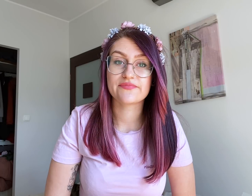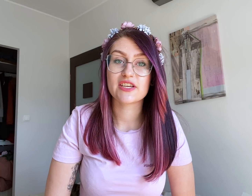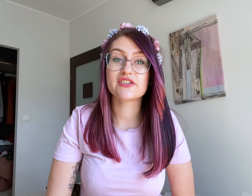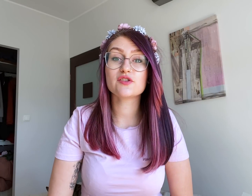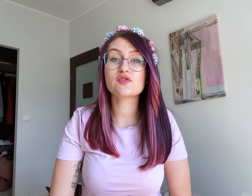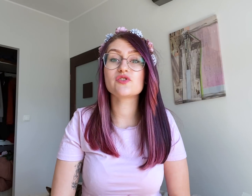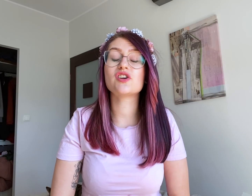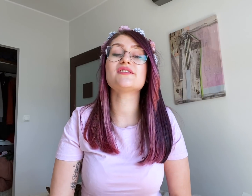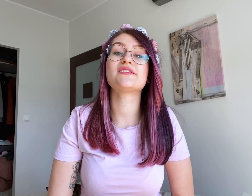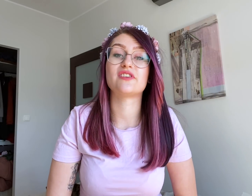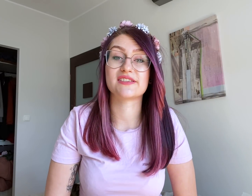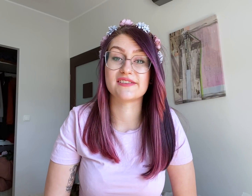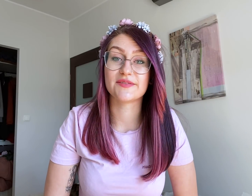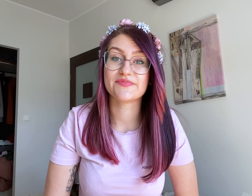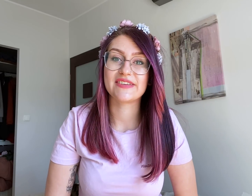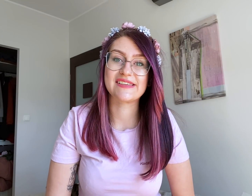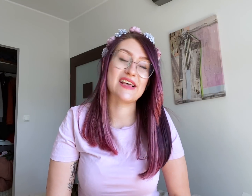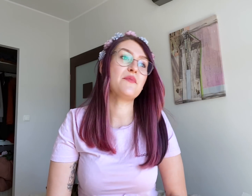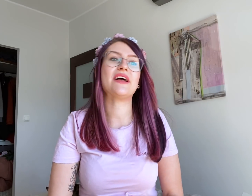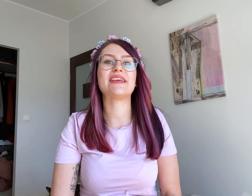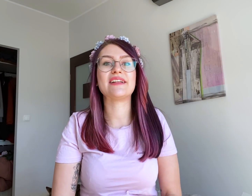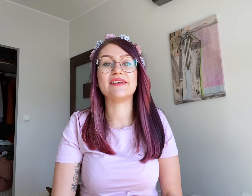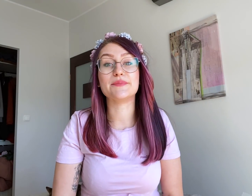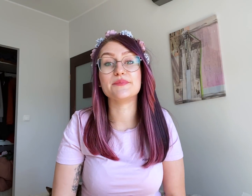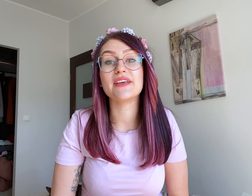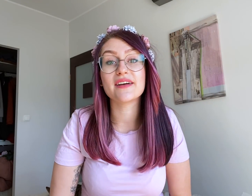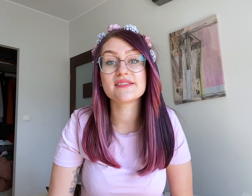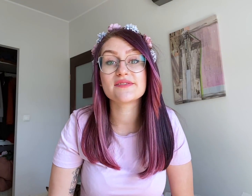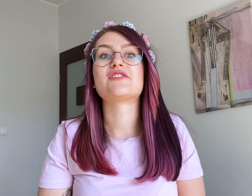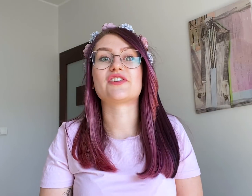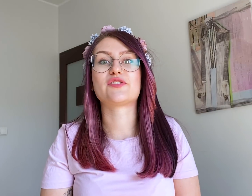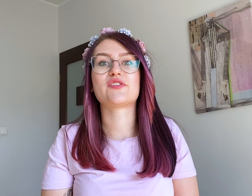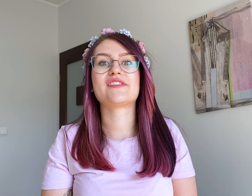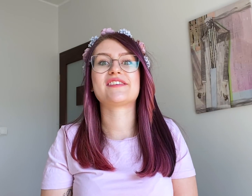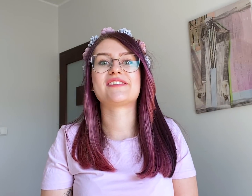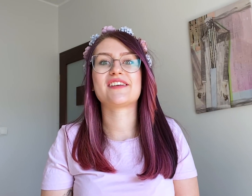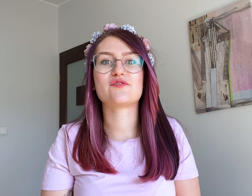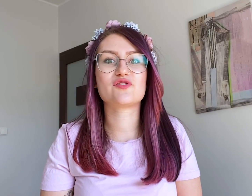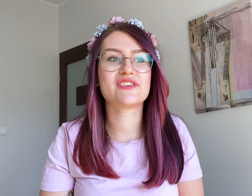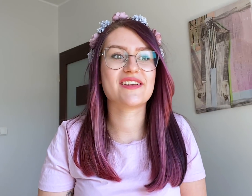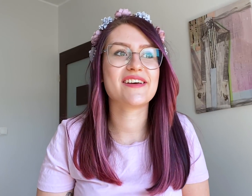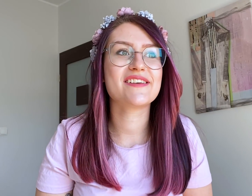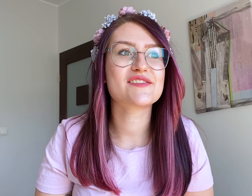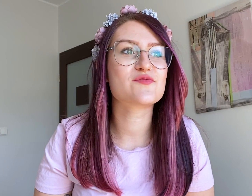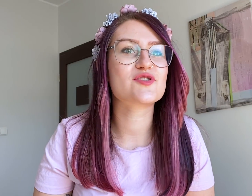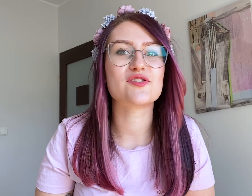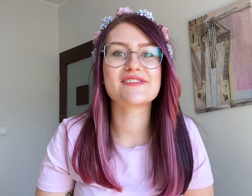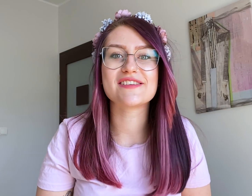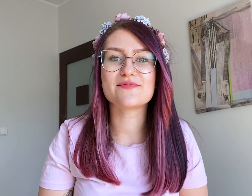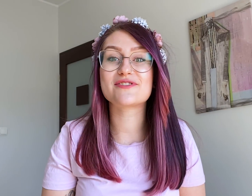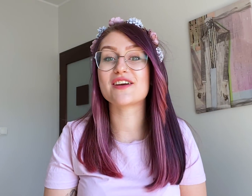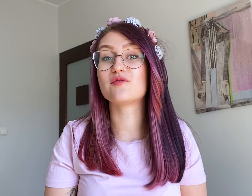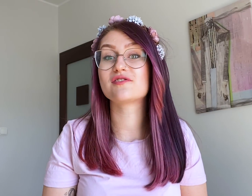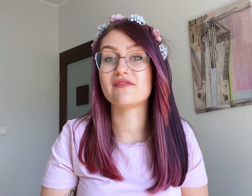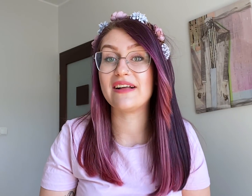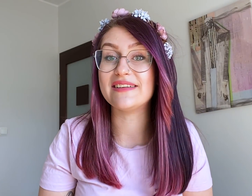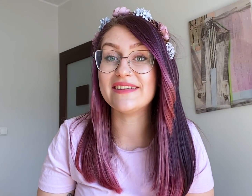że to słyszący właśnie zabraniali im migać, że to nauczyciele słyszący przegłosowali